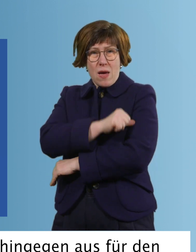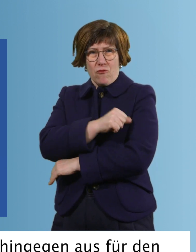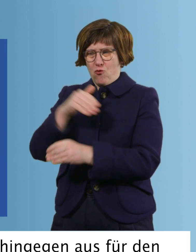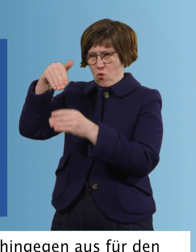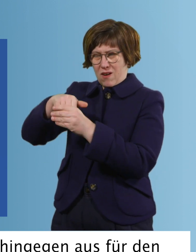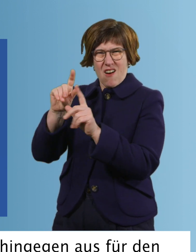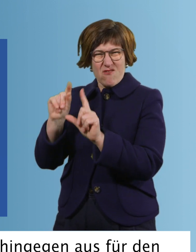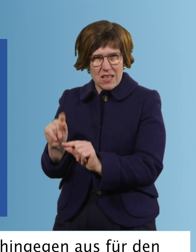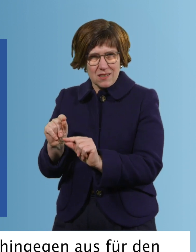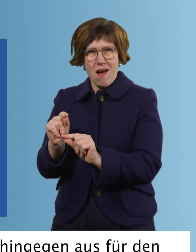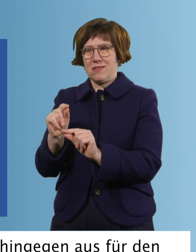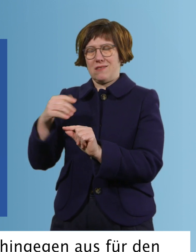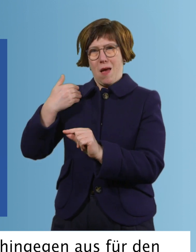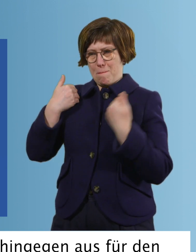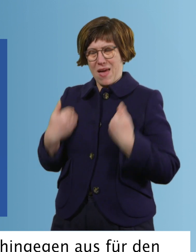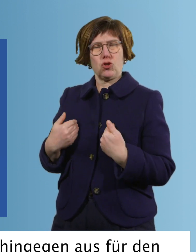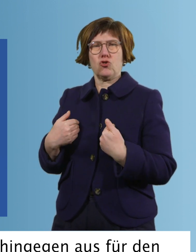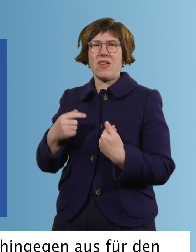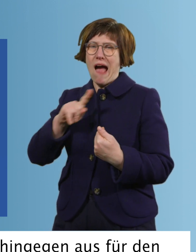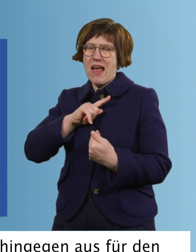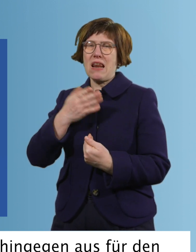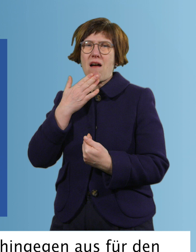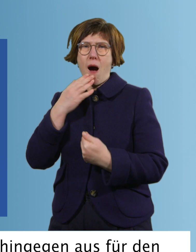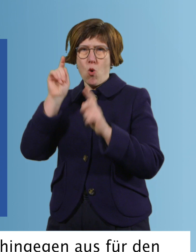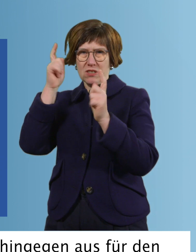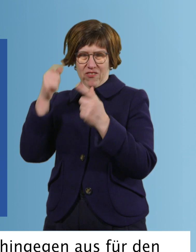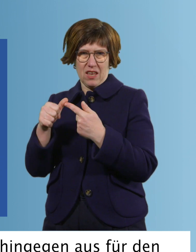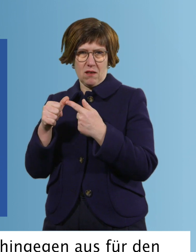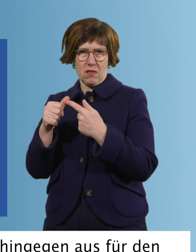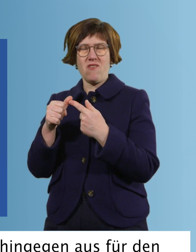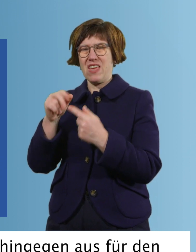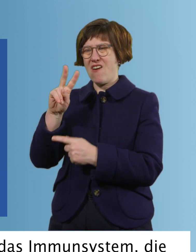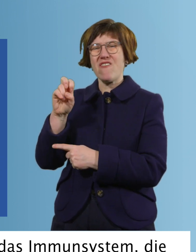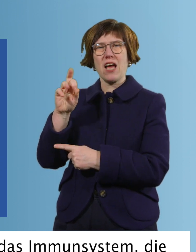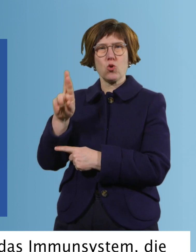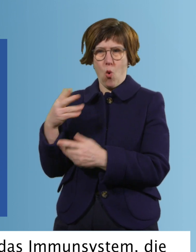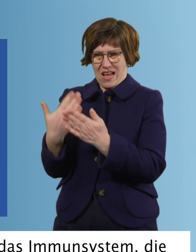Vektorimpfstoffe bestehen hingegen aus für den Menschen harmlosen Viren, den sogenannten Vektoren.